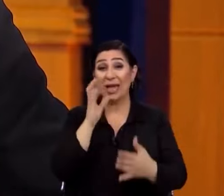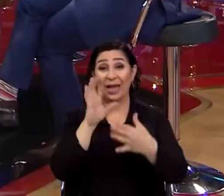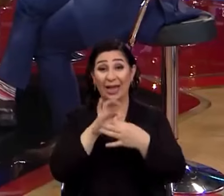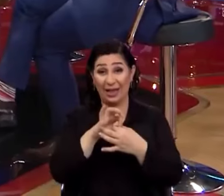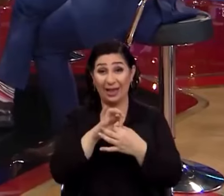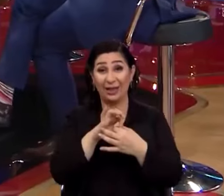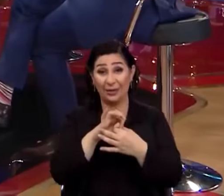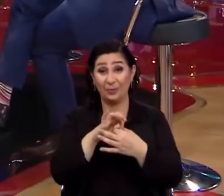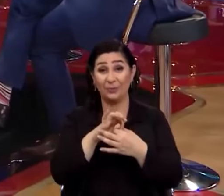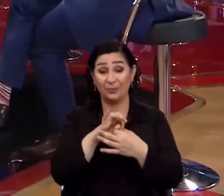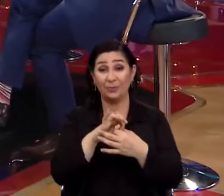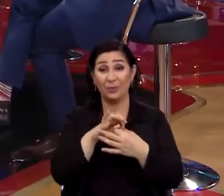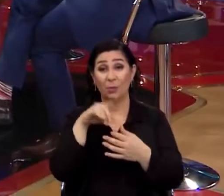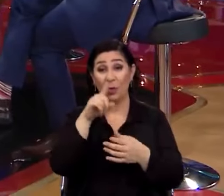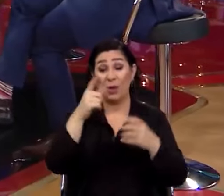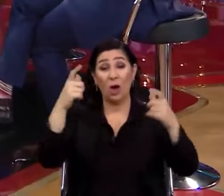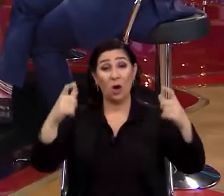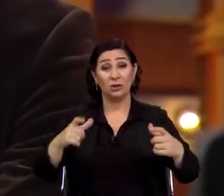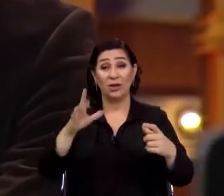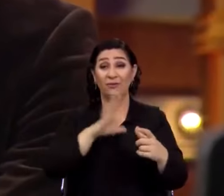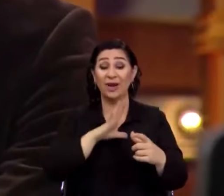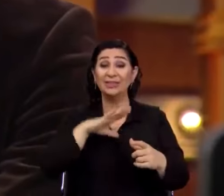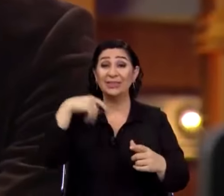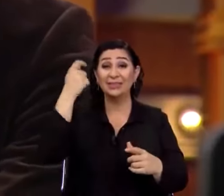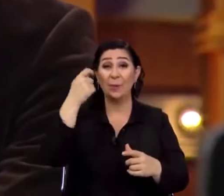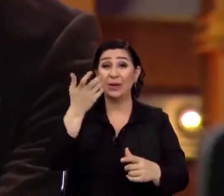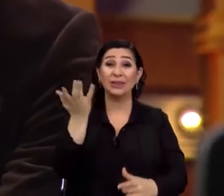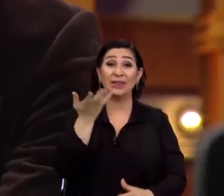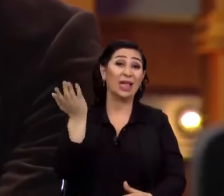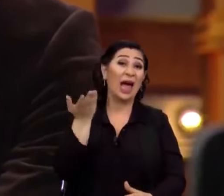ilgili böyle bir ortam var ki sinemadan daha da